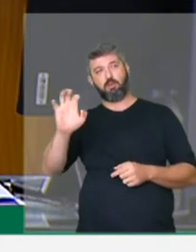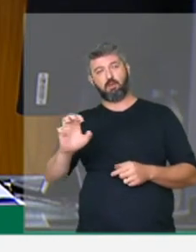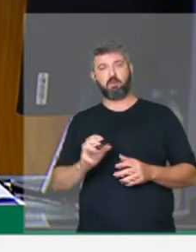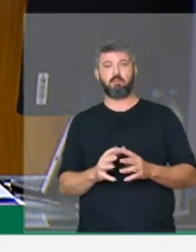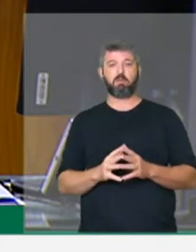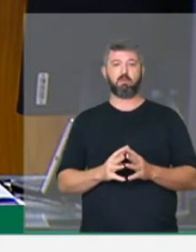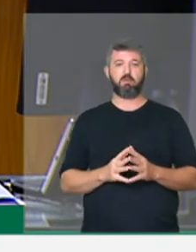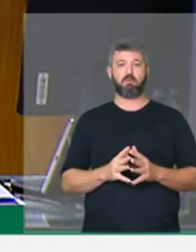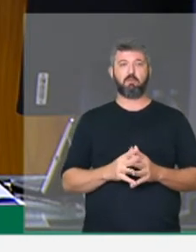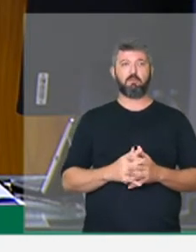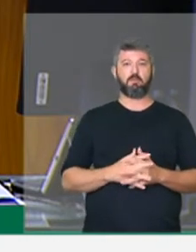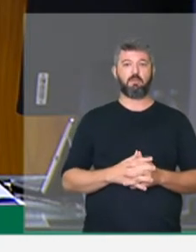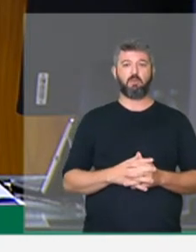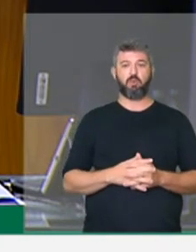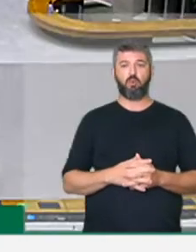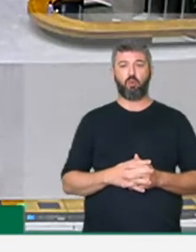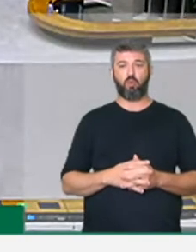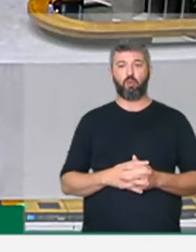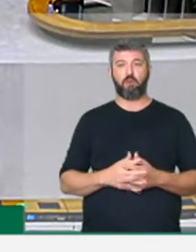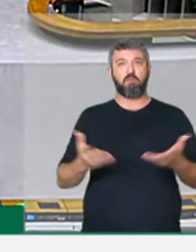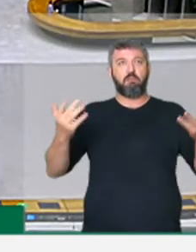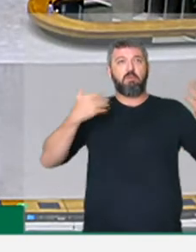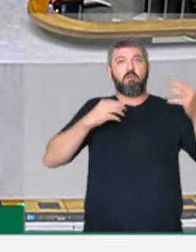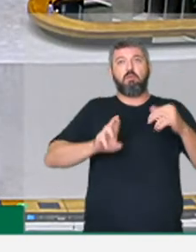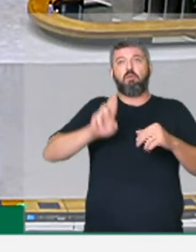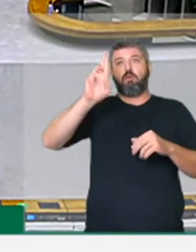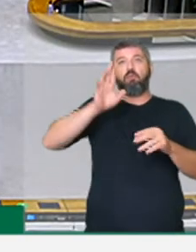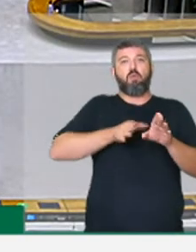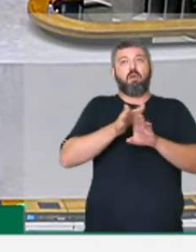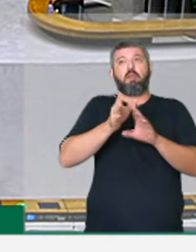PARTE DA DEFESA DO GOVERNO. -- [PRESIDENTE]: ORIENTAÇÃO DE BANCADA COMO